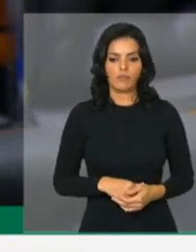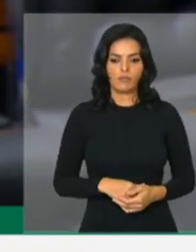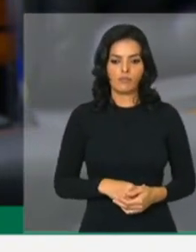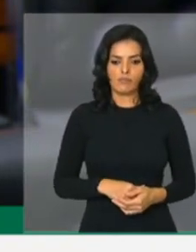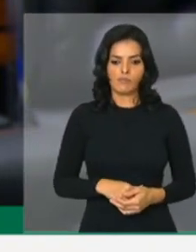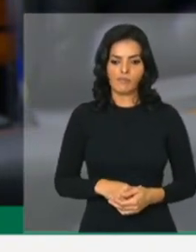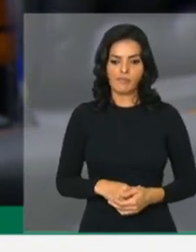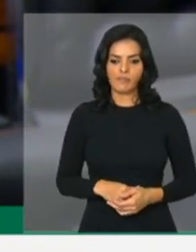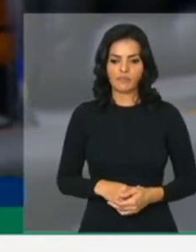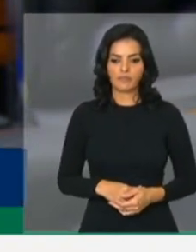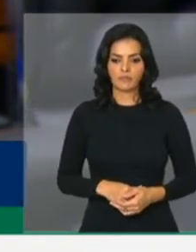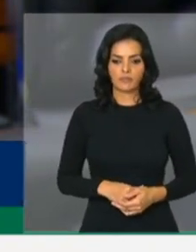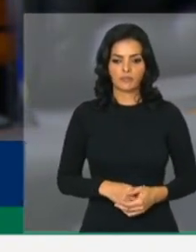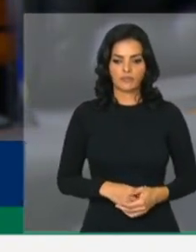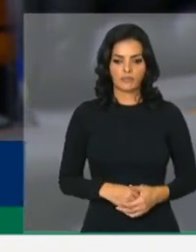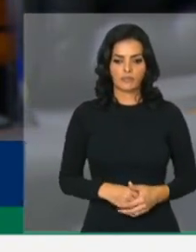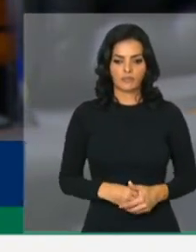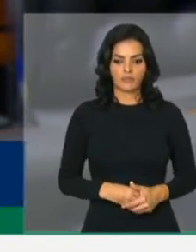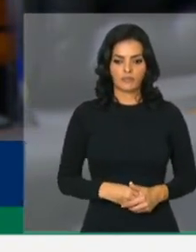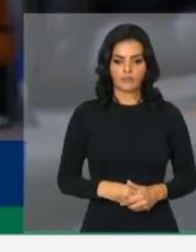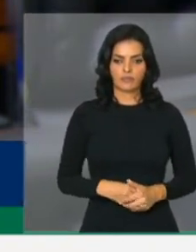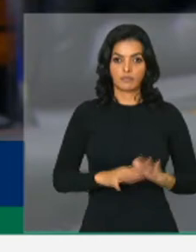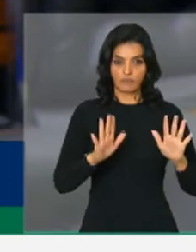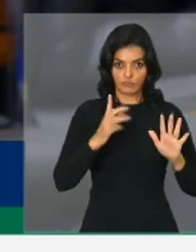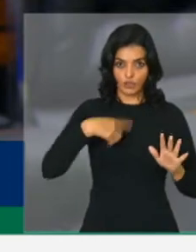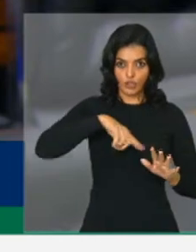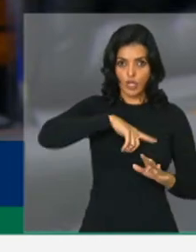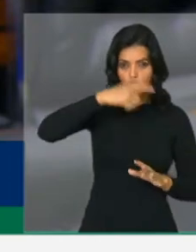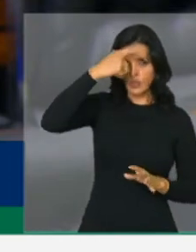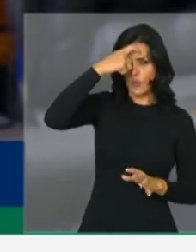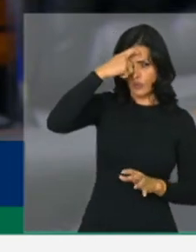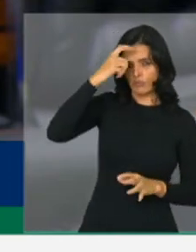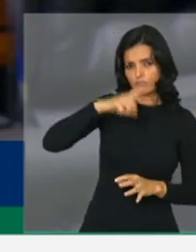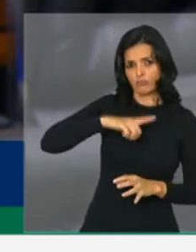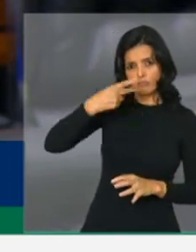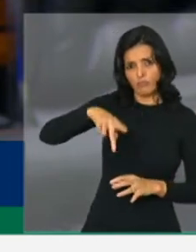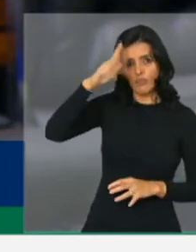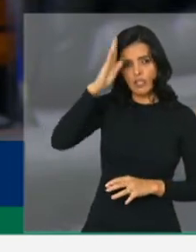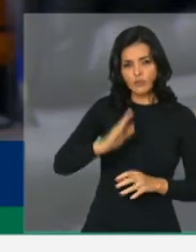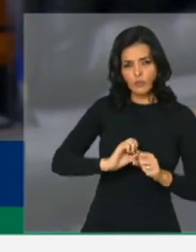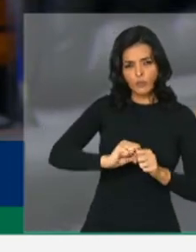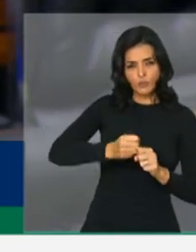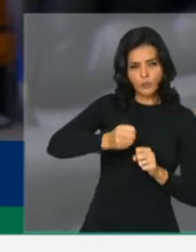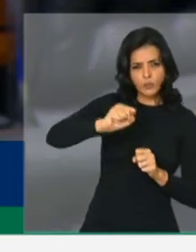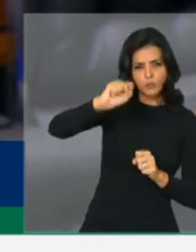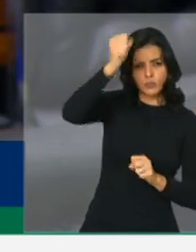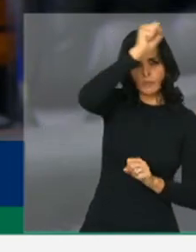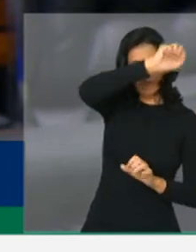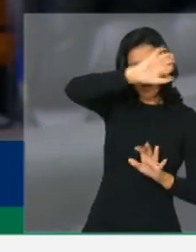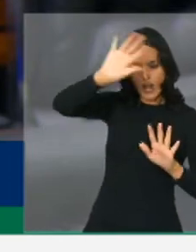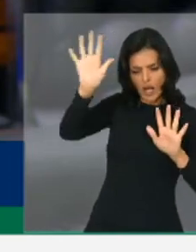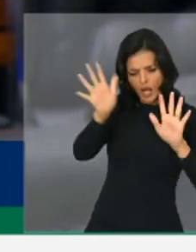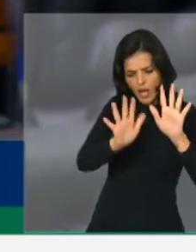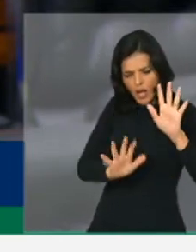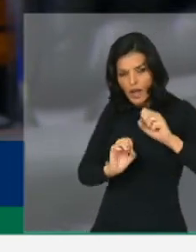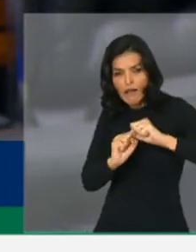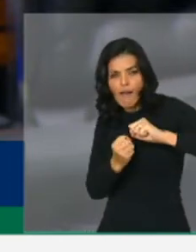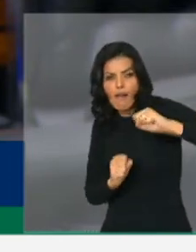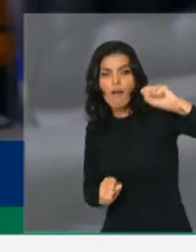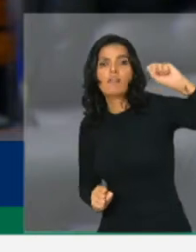PORTANTO HÁ UMA DESIGUALDADE REGIONAL IMENSA E NESSE SENTIDO ENTENDEMOS COMO FUNDAMENTAL TERMOS